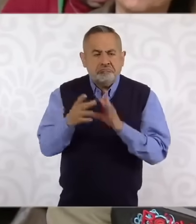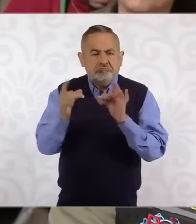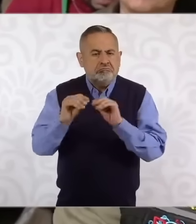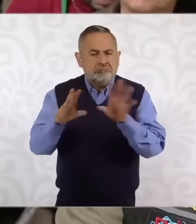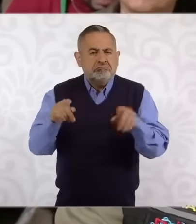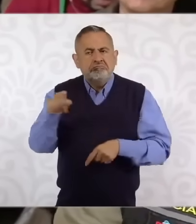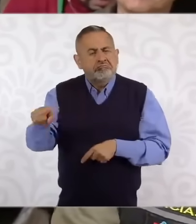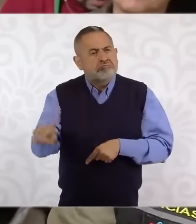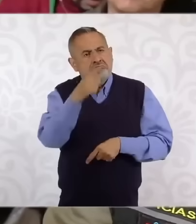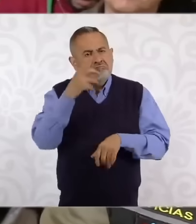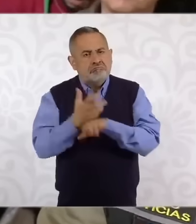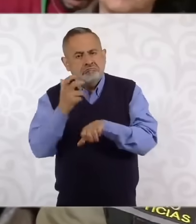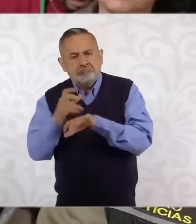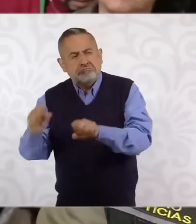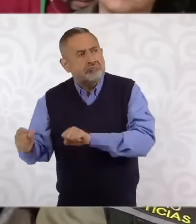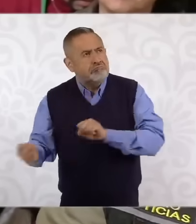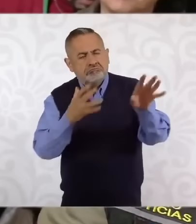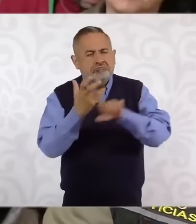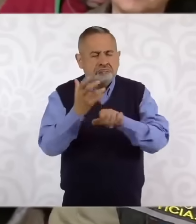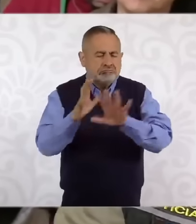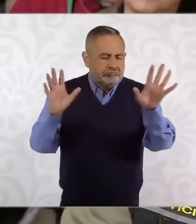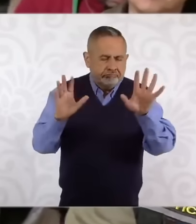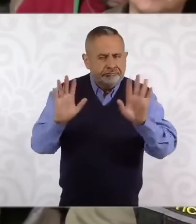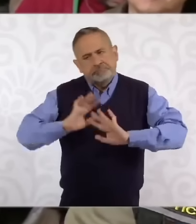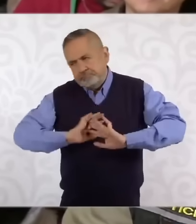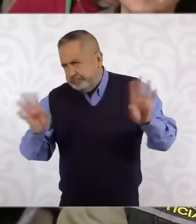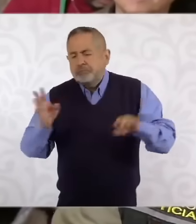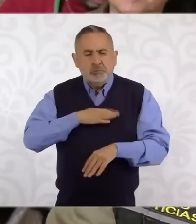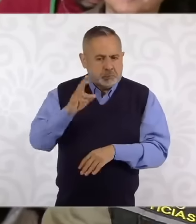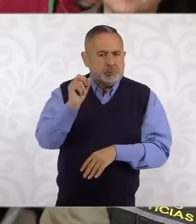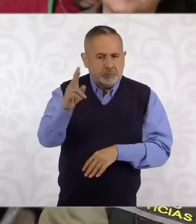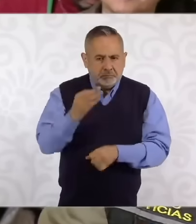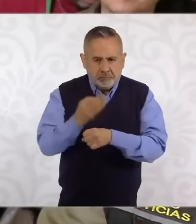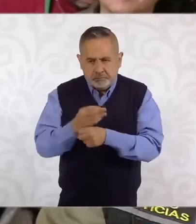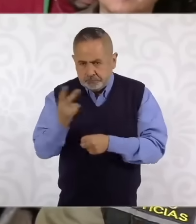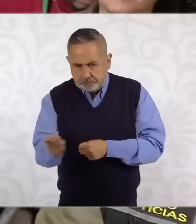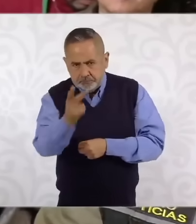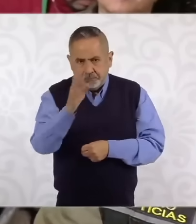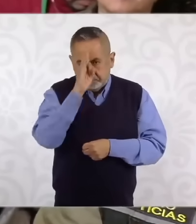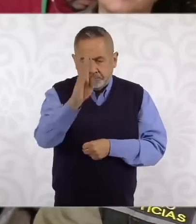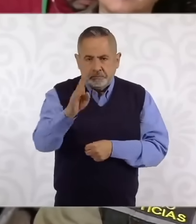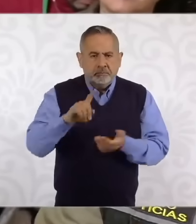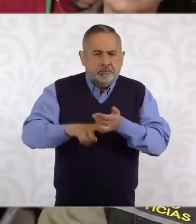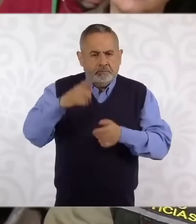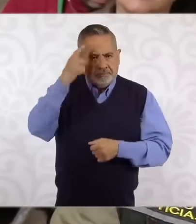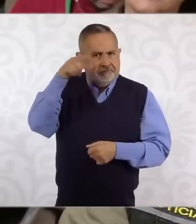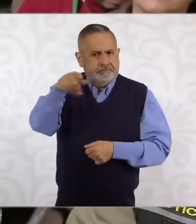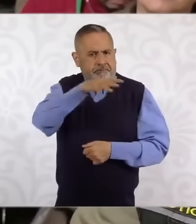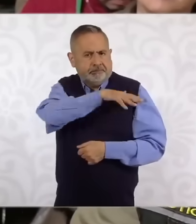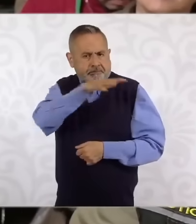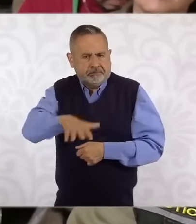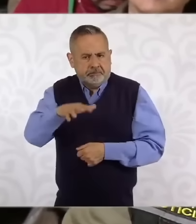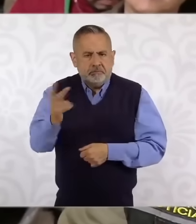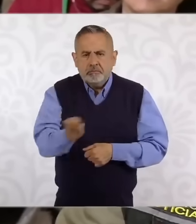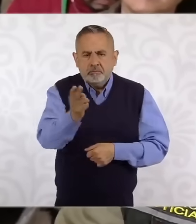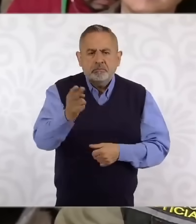para Estados Unidos. Pero bueno, la primera si es para el general, eh, si ustedes usted